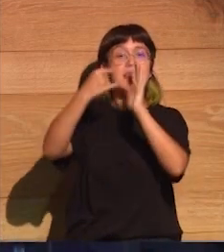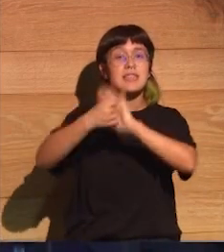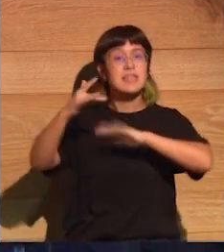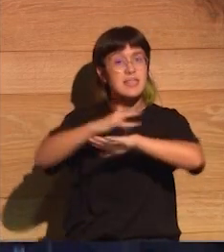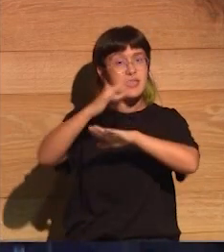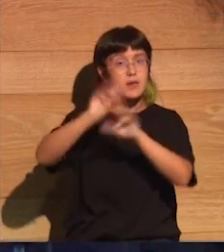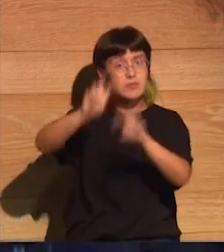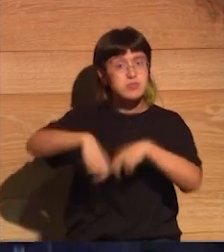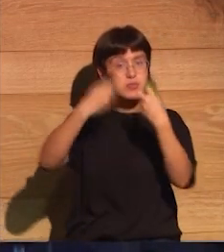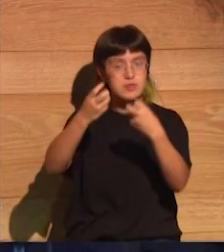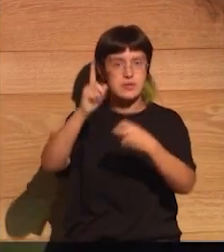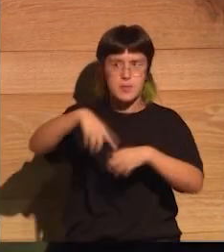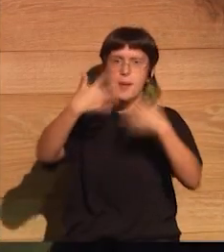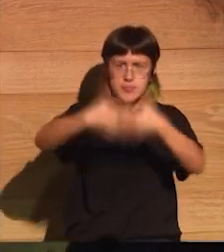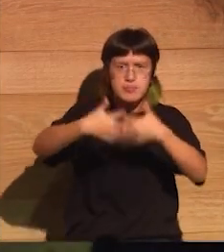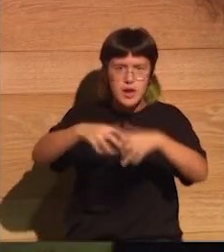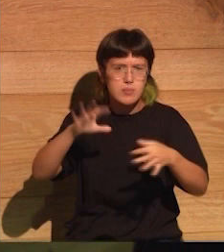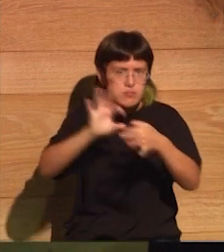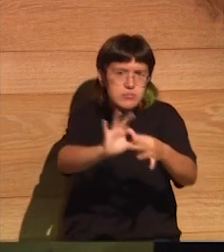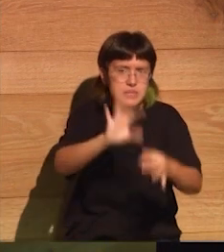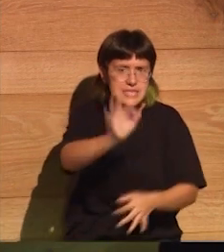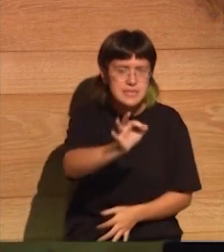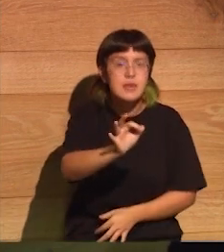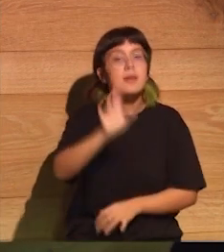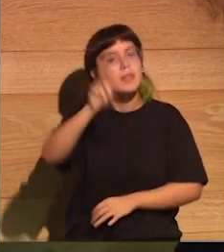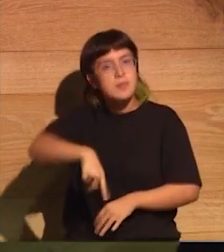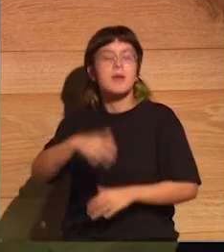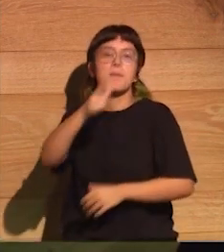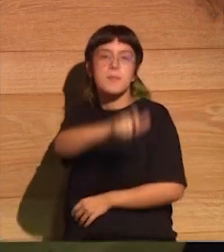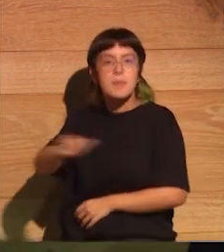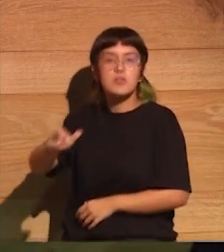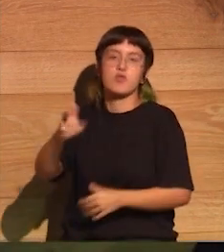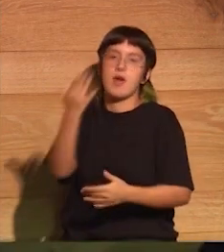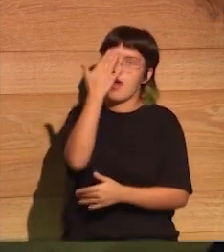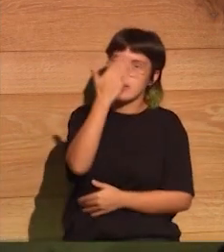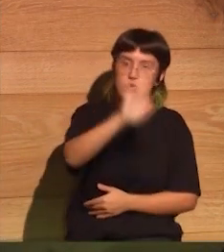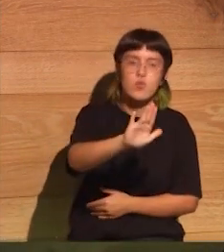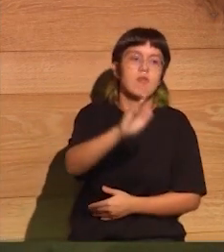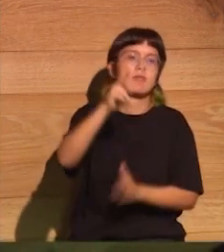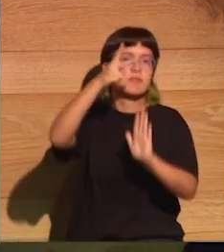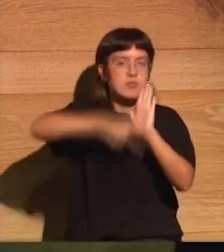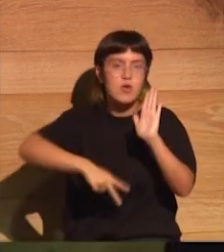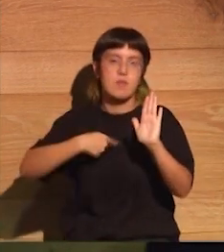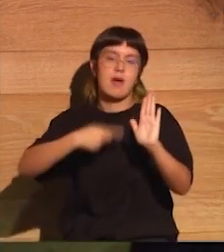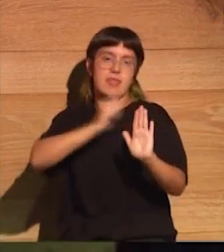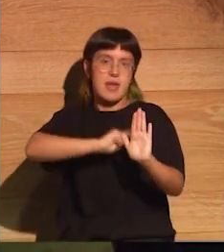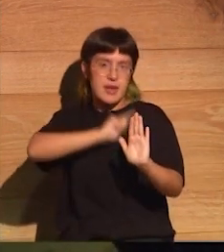y de máquinas, pero sobre todo va de personas, de actitudes, de normas, de ética, de cómo la usamos, de esa pedagogía,